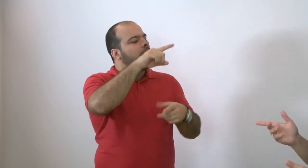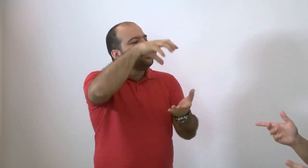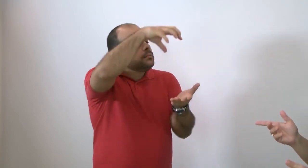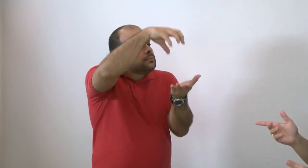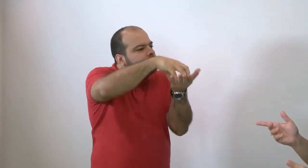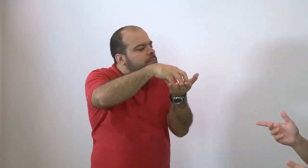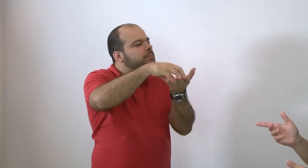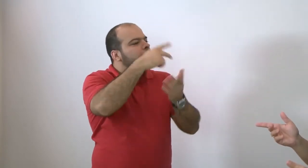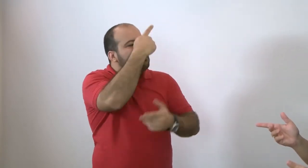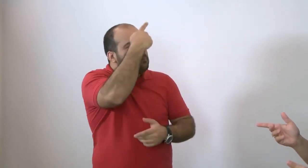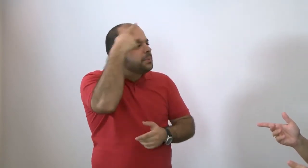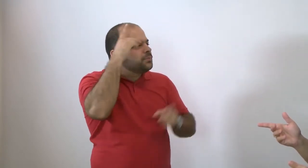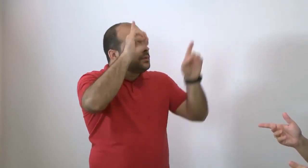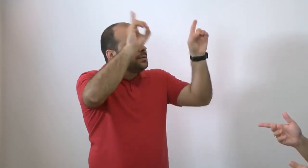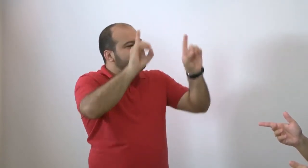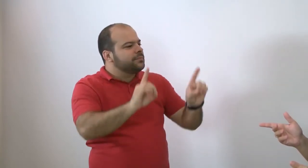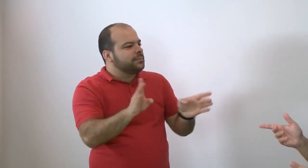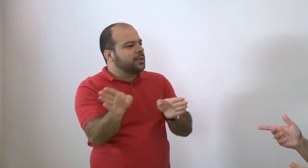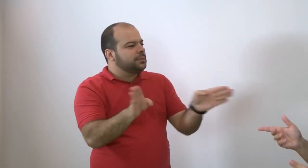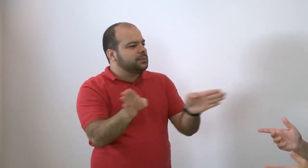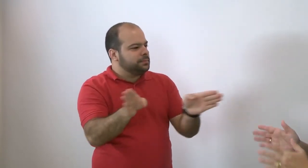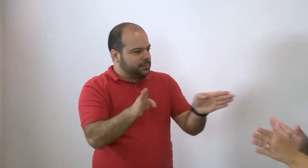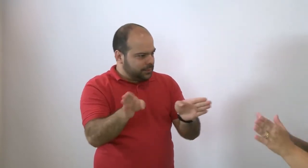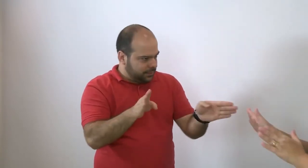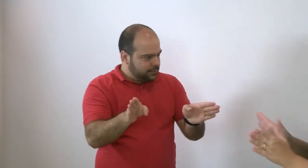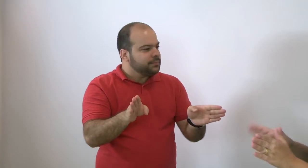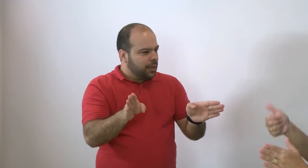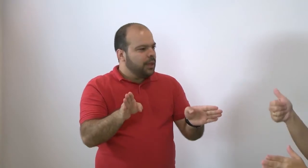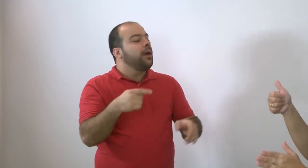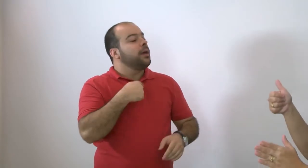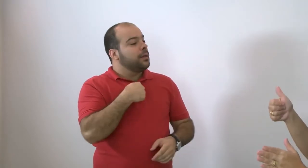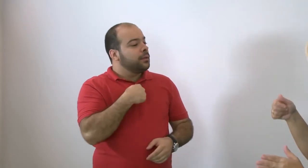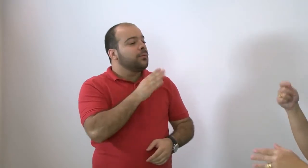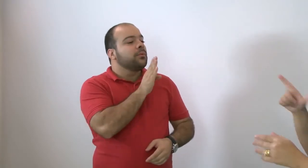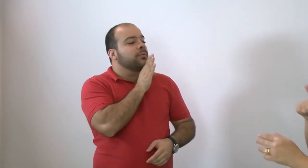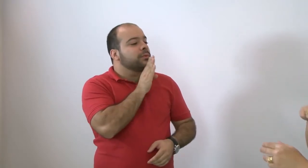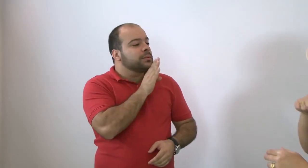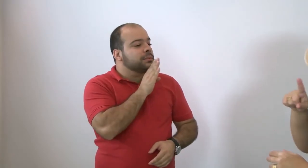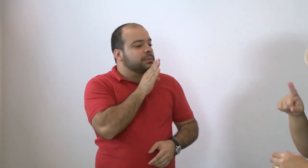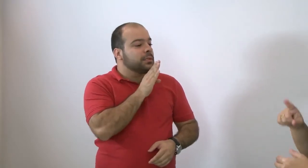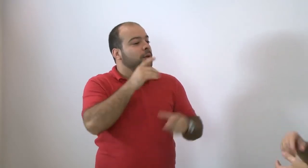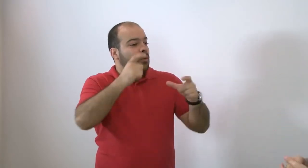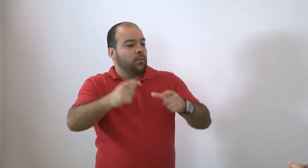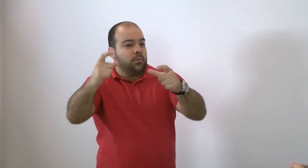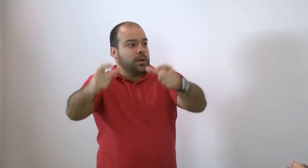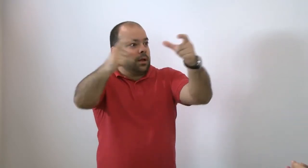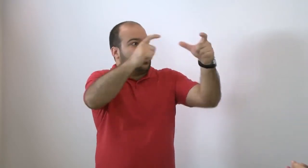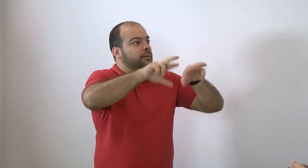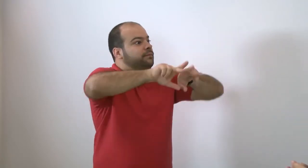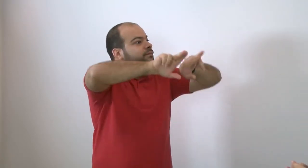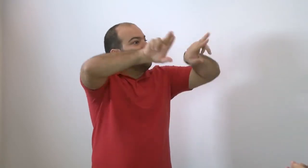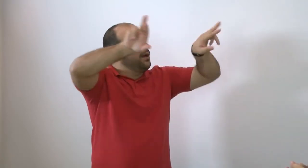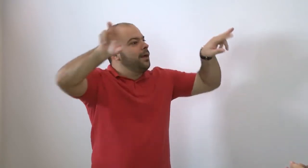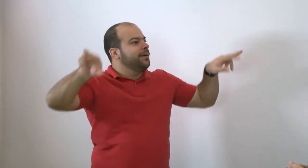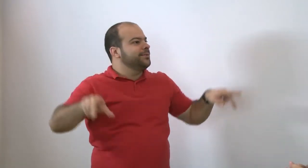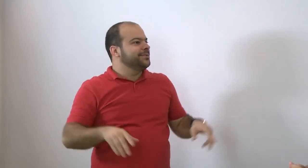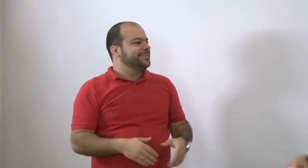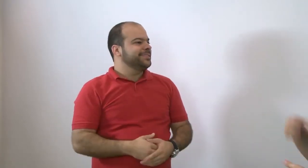É um núcleo que trabalha com acessibilidade e com pessoas com deficiência, E eu também conheci vários espaços